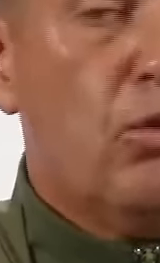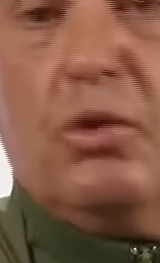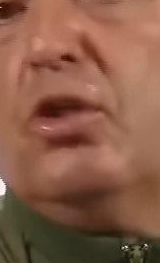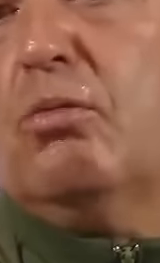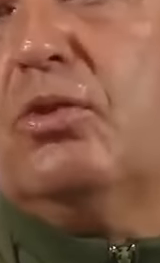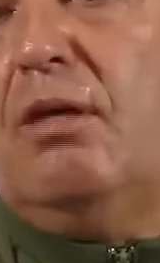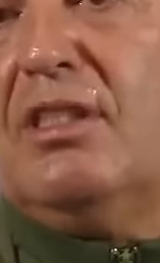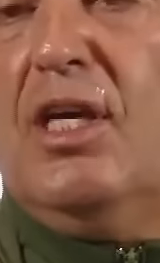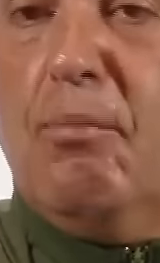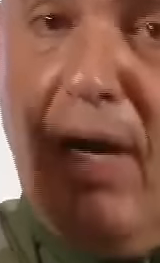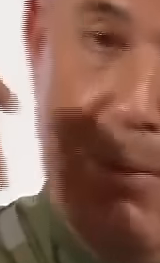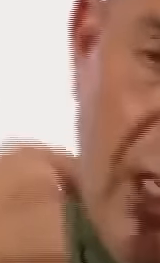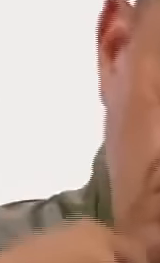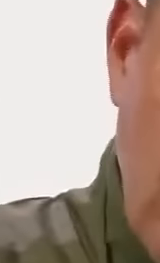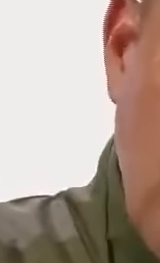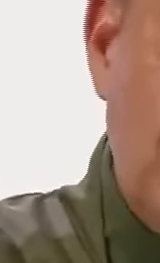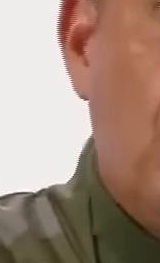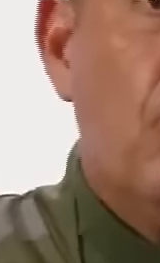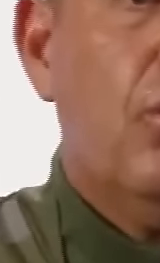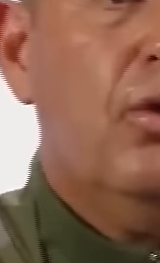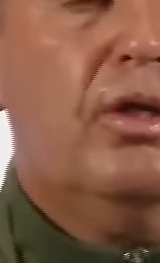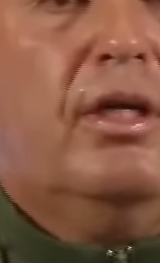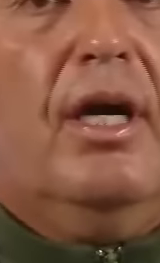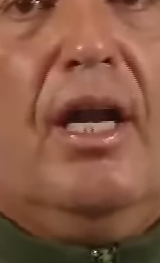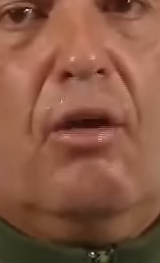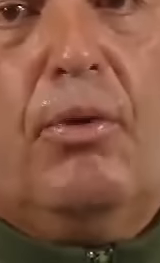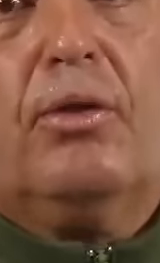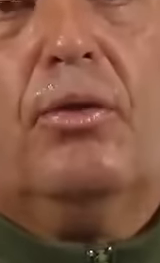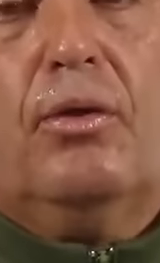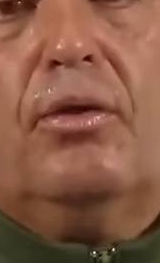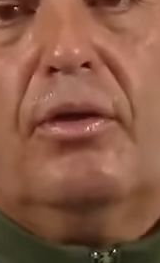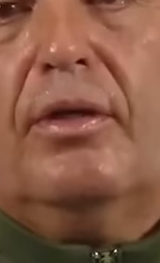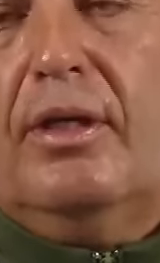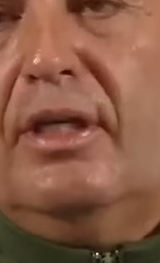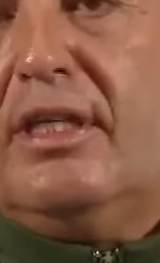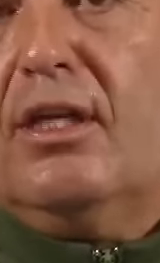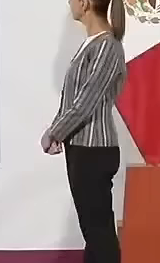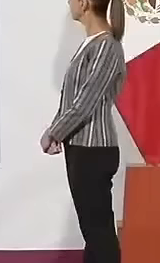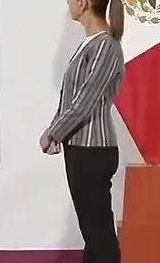distribución de combustibles para alimentar por turboinoducto al aeropuerto eh internacional de